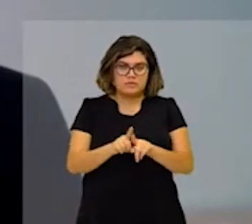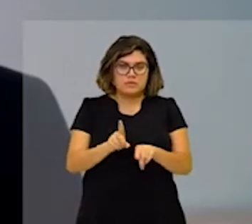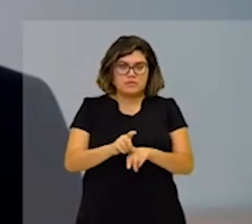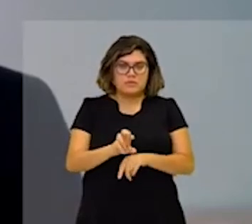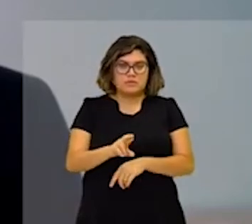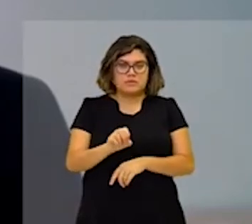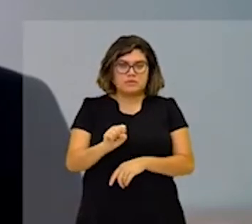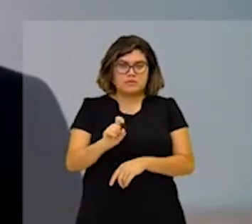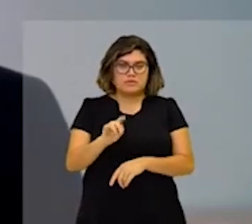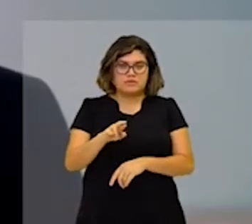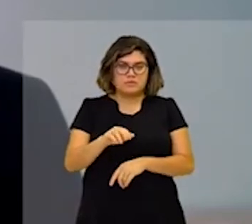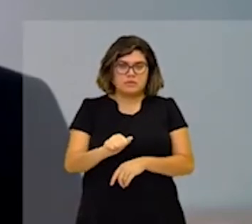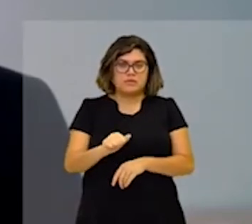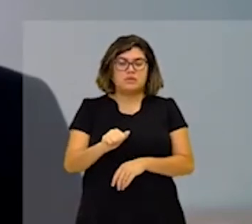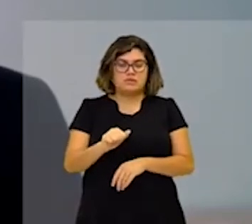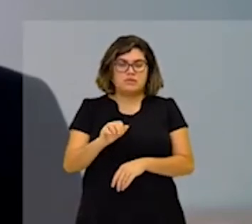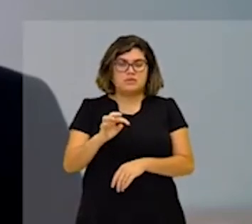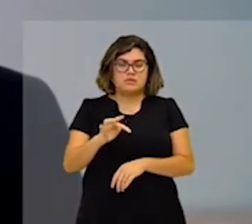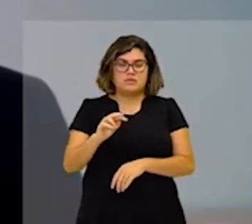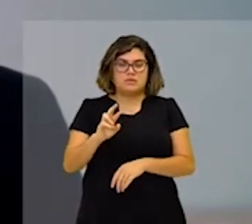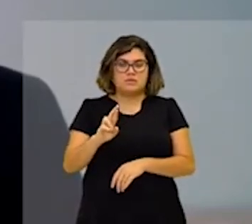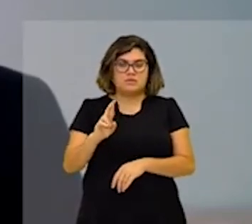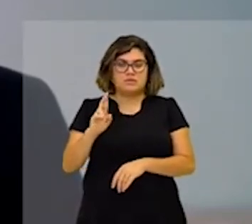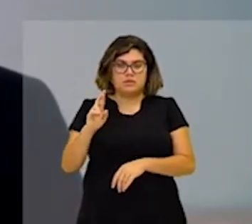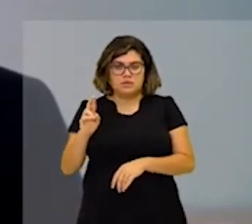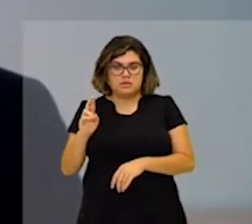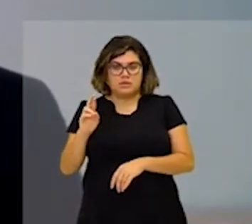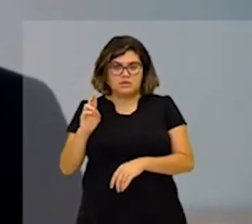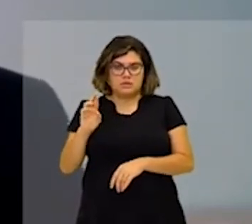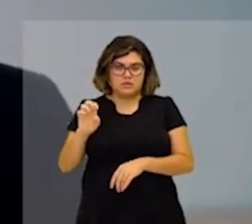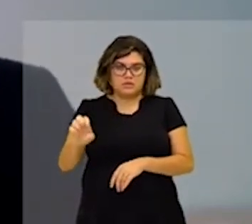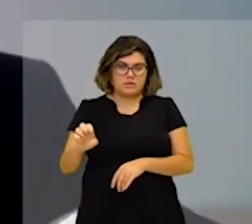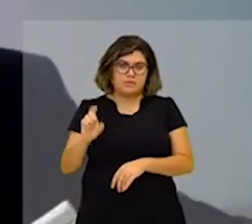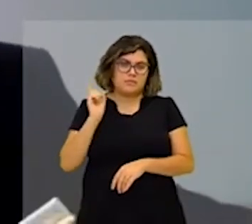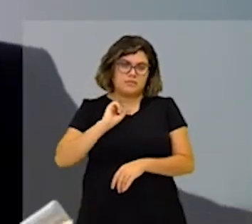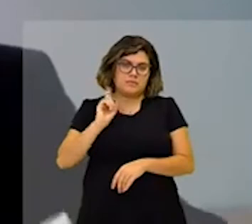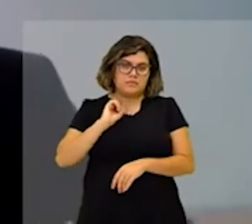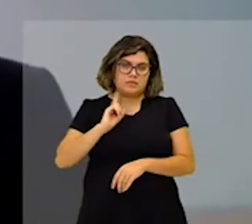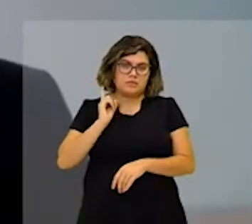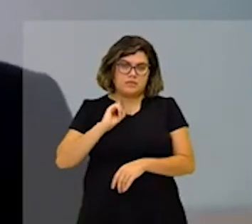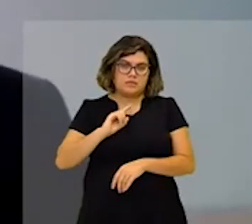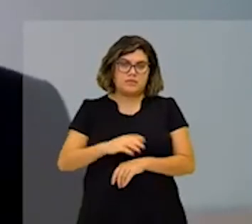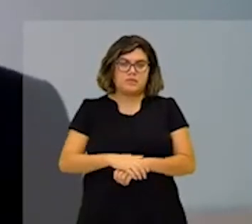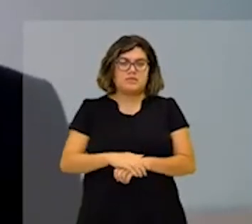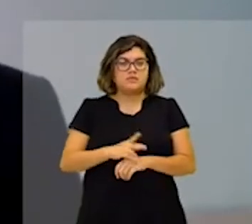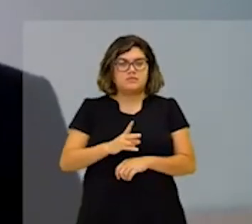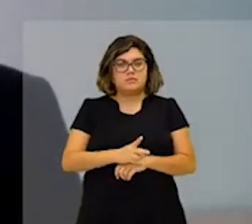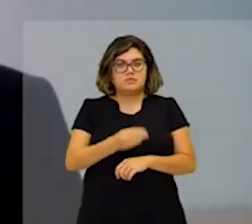de acessibilidade passo a realizar a descrição do ambiente virtual desta mesa de discussões